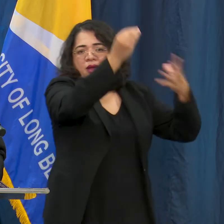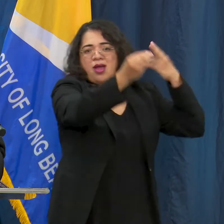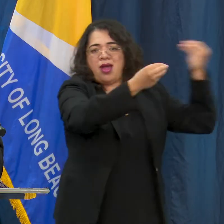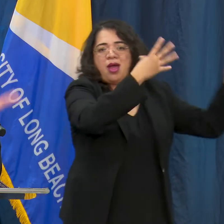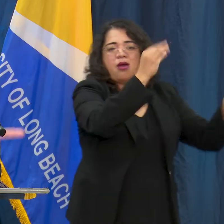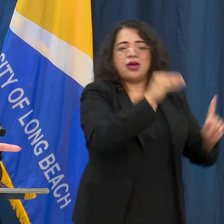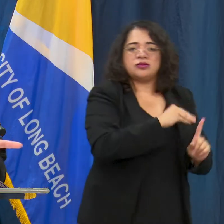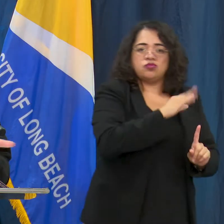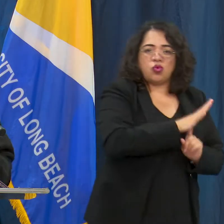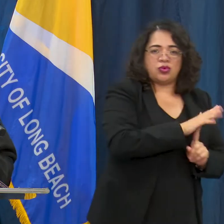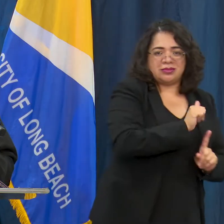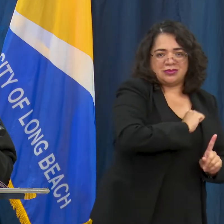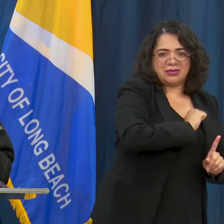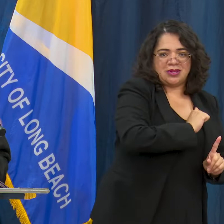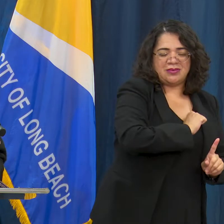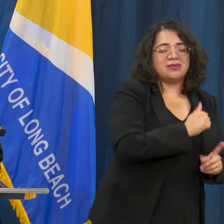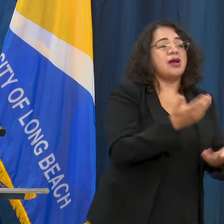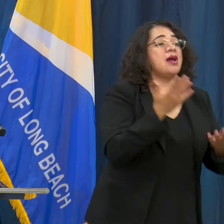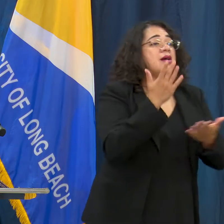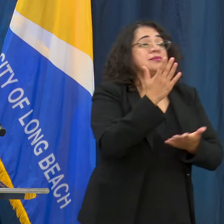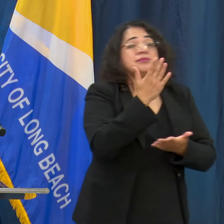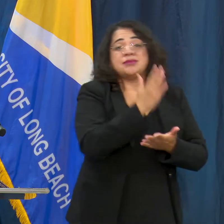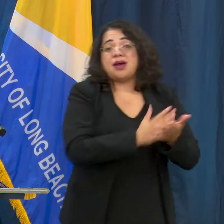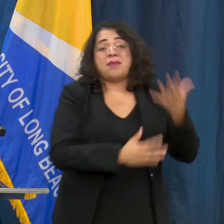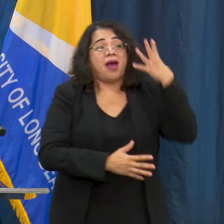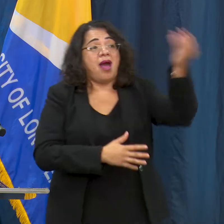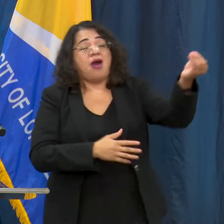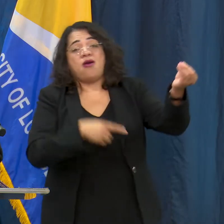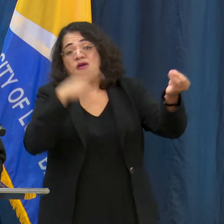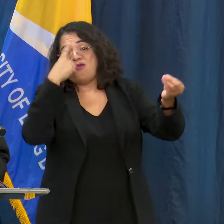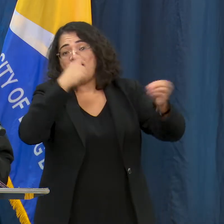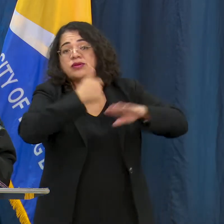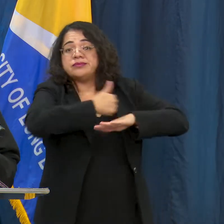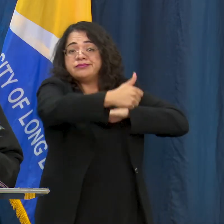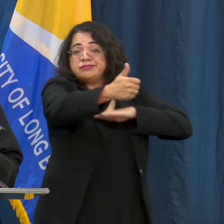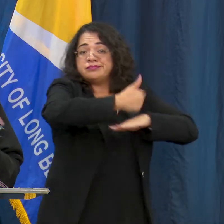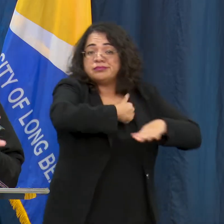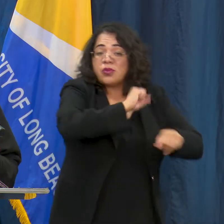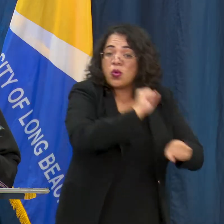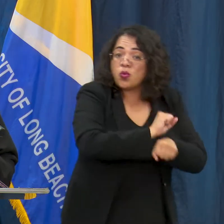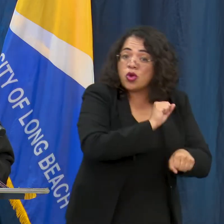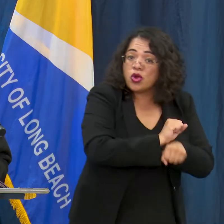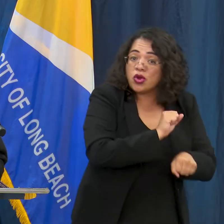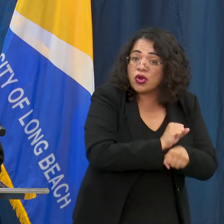regress ando trabajar so ESO causa que la propagation de la comunidad saya más